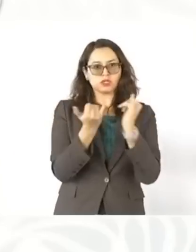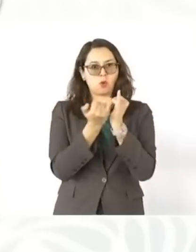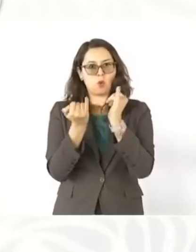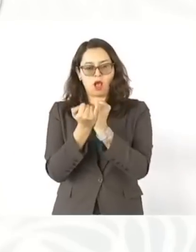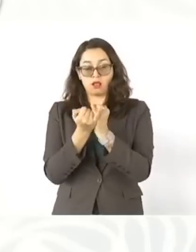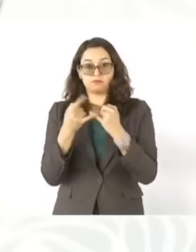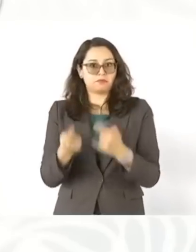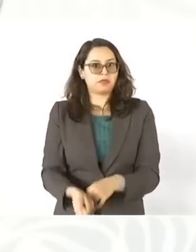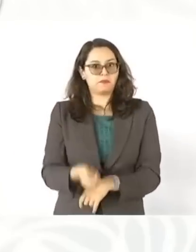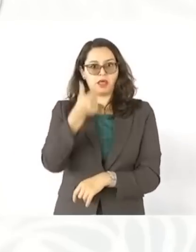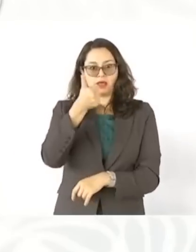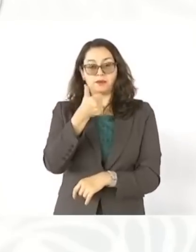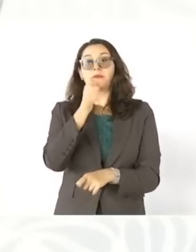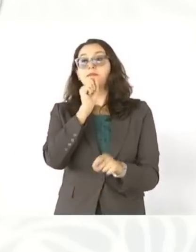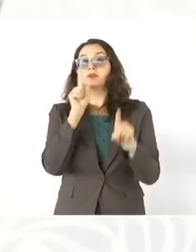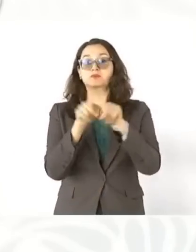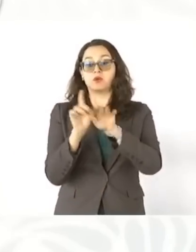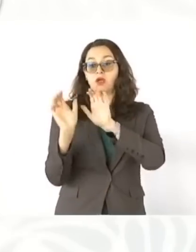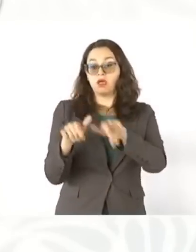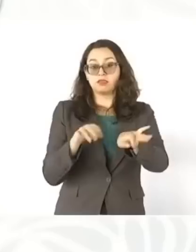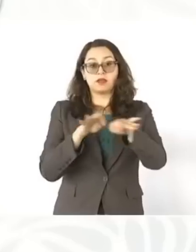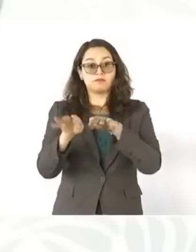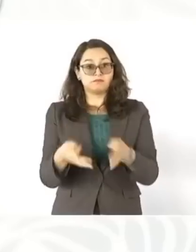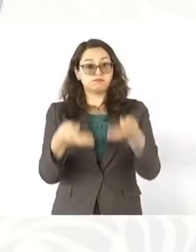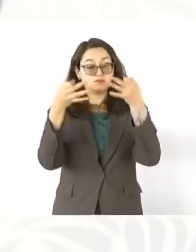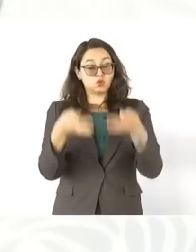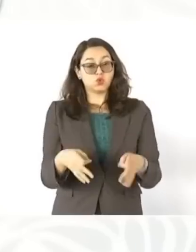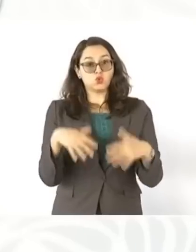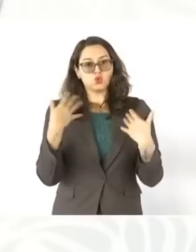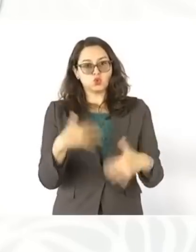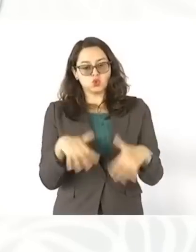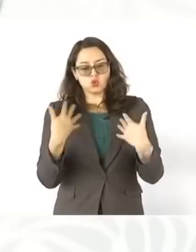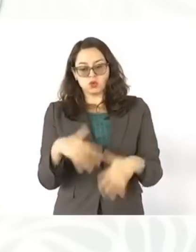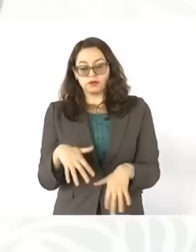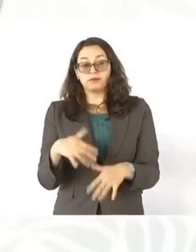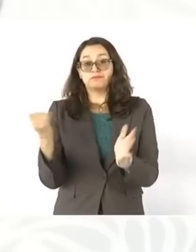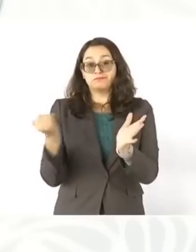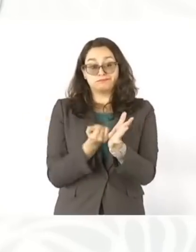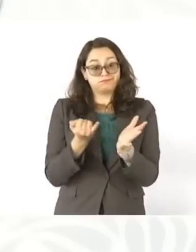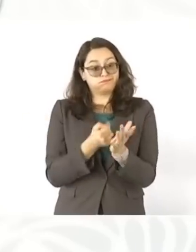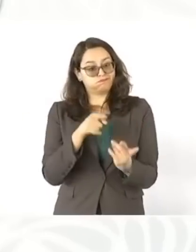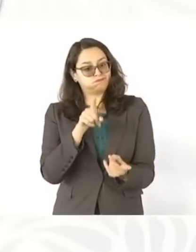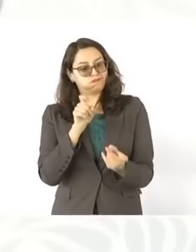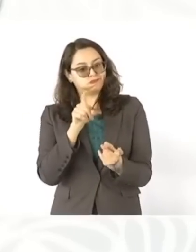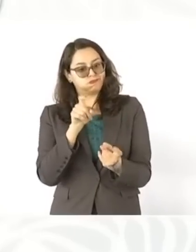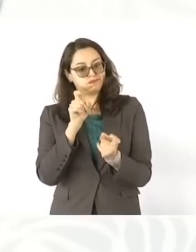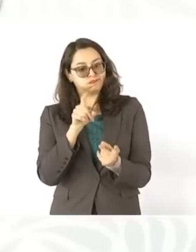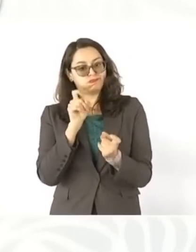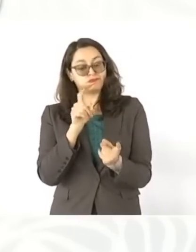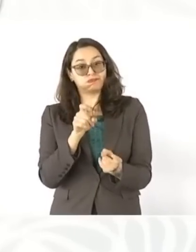formales también histórico y una recaudación fiscal acumulada sin aumentar impuestos que